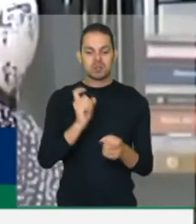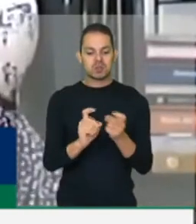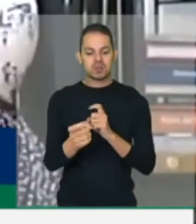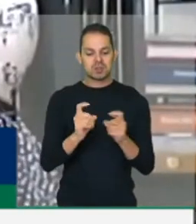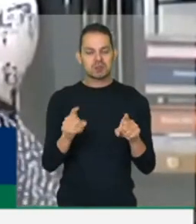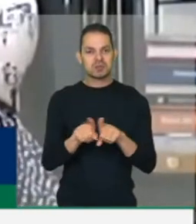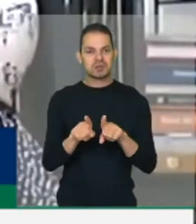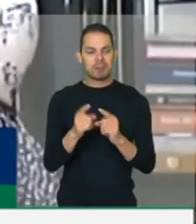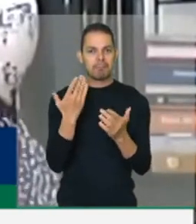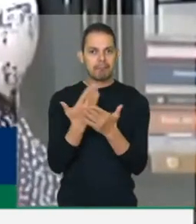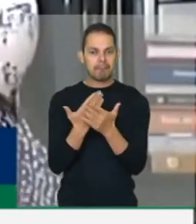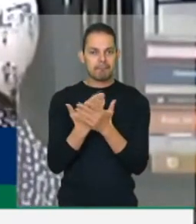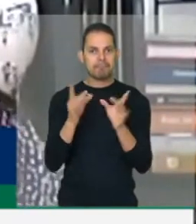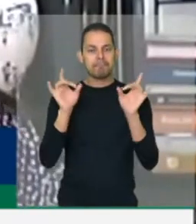ESTUDIOSOS, ENTÃO NÓS VAMOS DISCUTIR A QUEBRA DAS